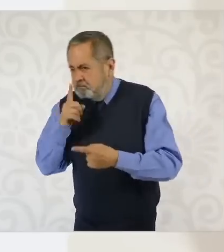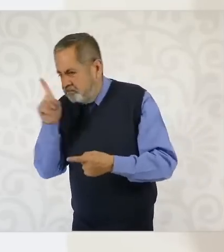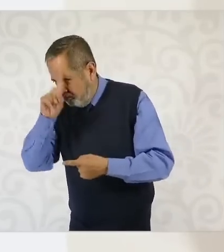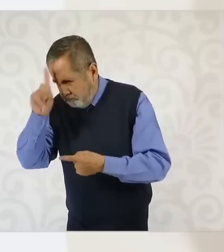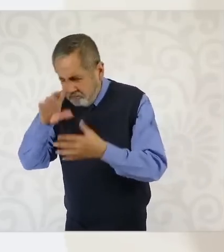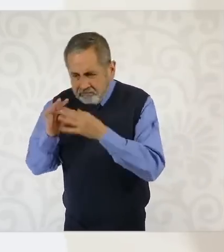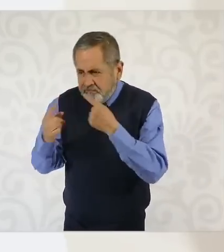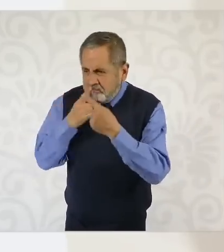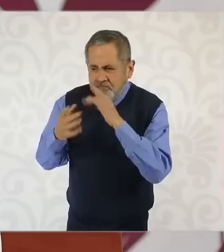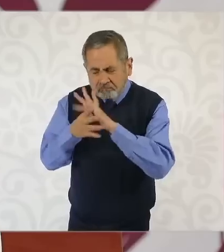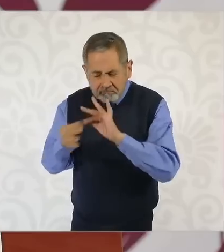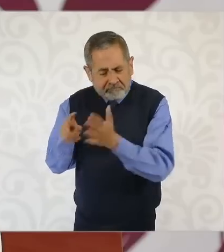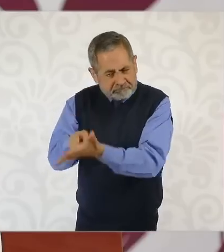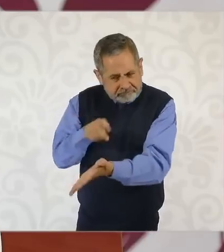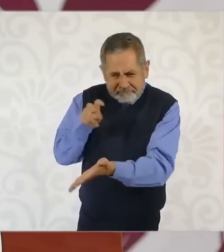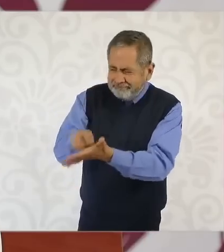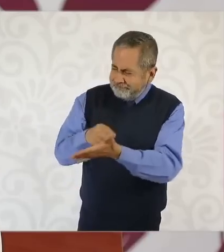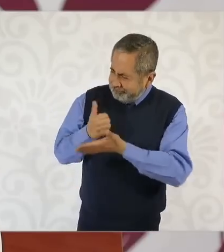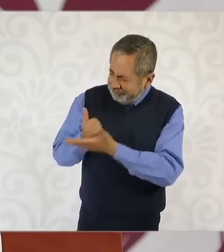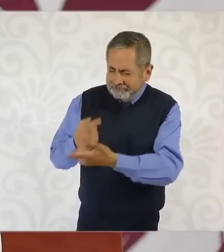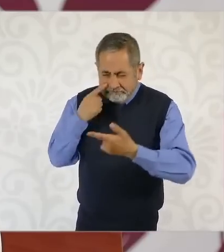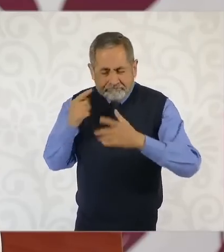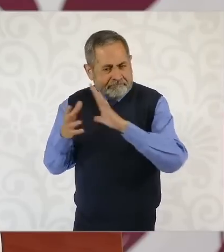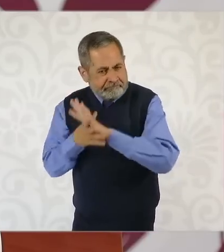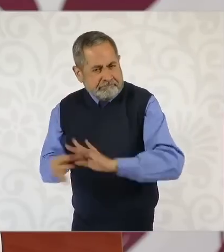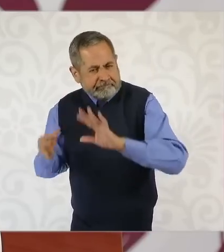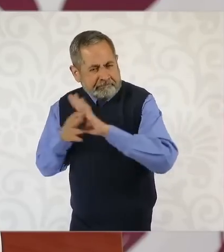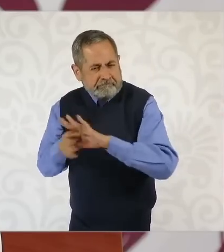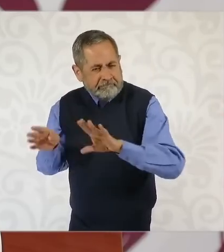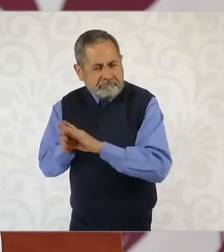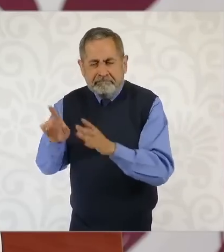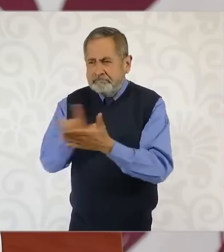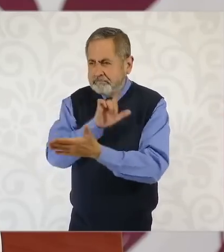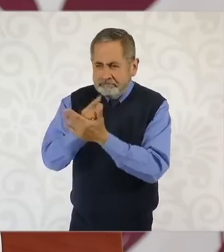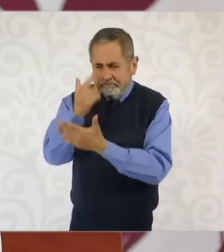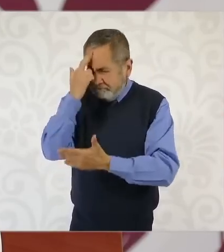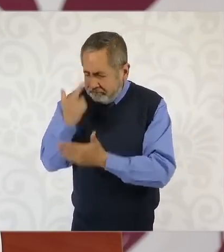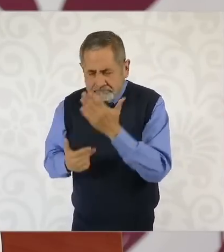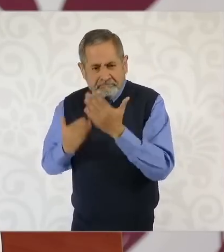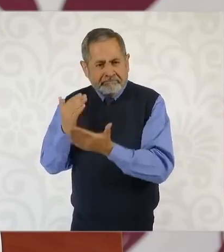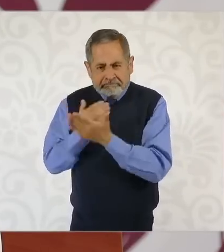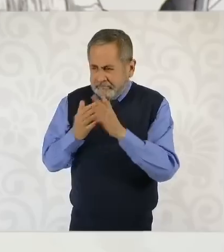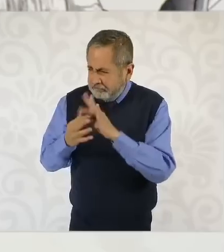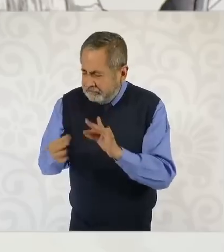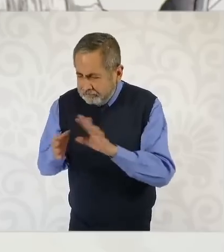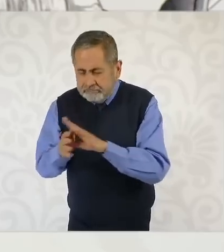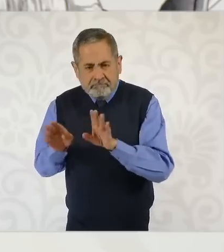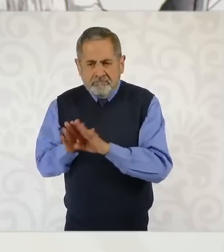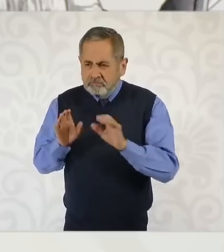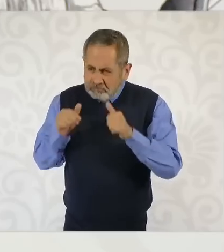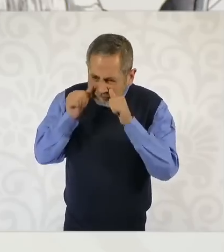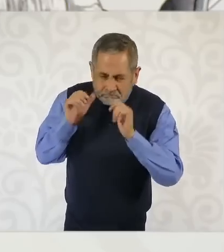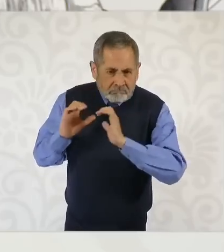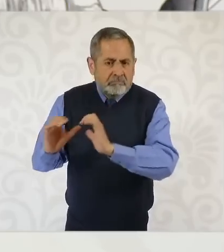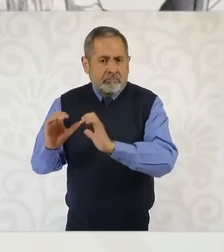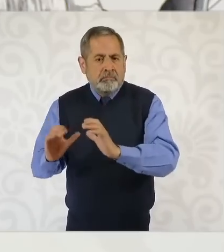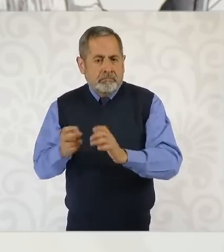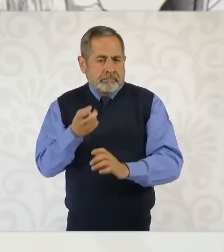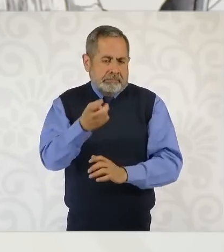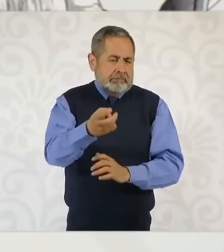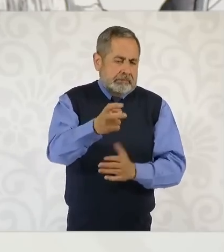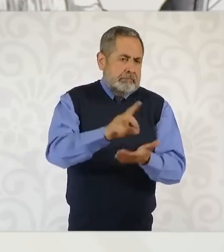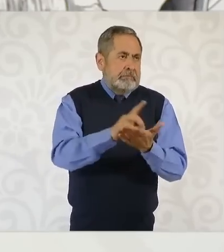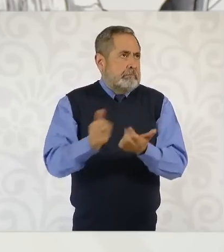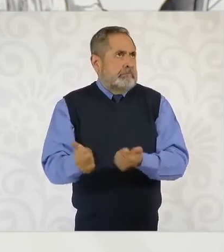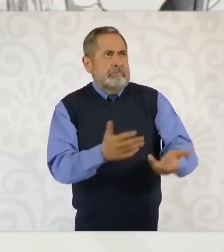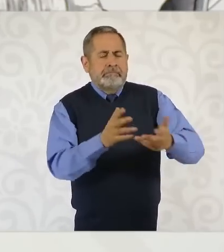tiene que ver con eh todos los delitos que se cometen por el tráfico de las drogas entonces